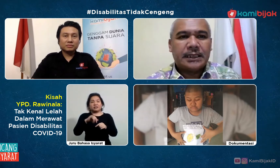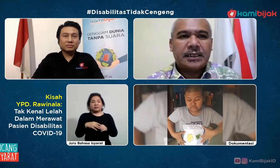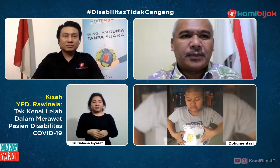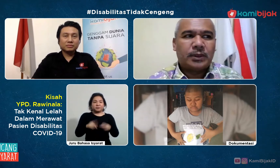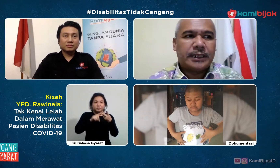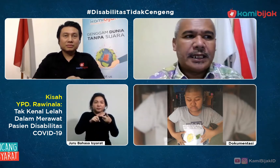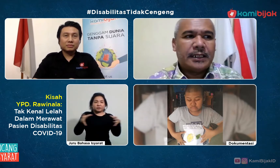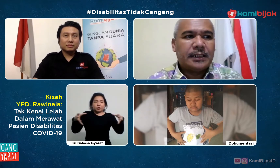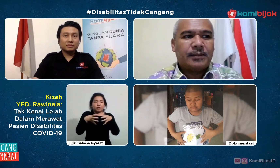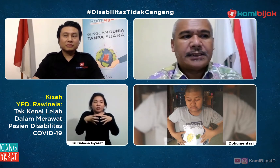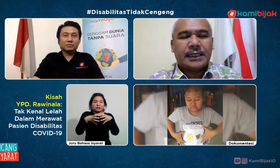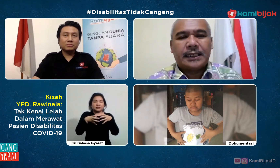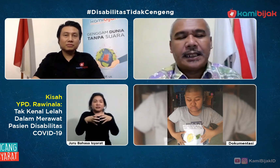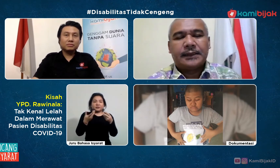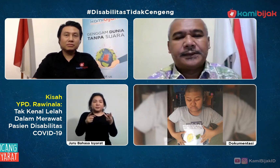yang bersumber daya masyarakat ya